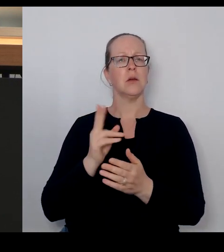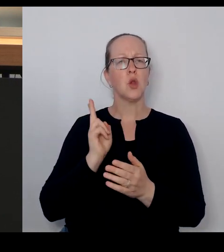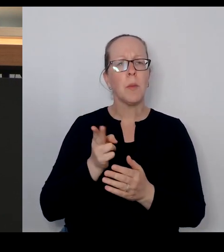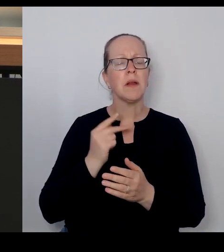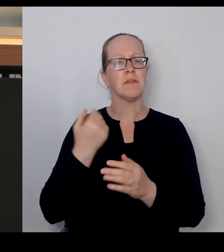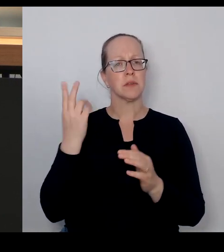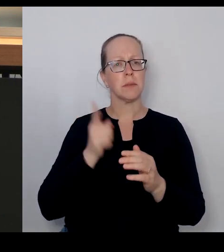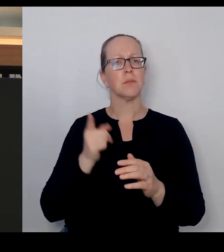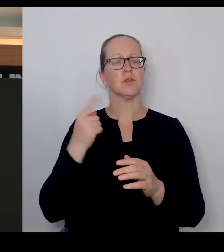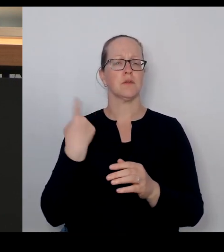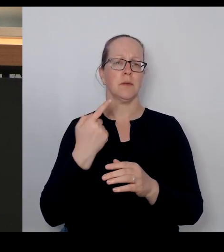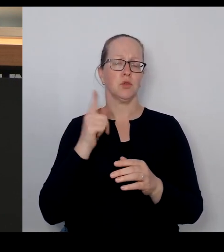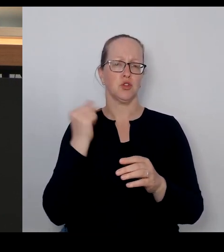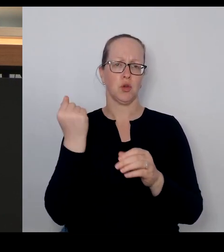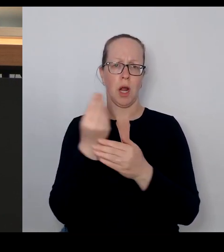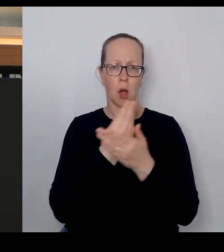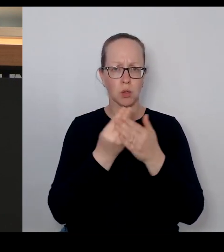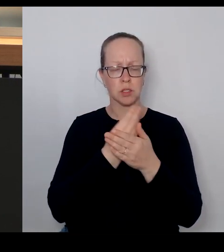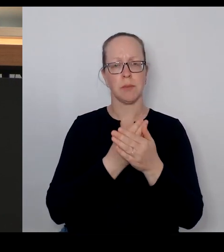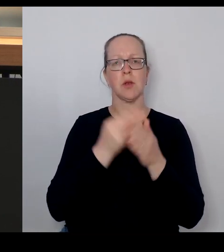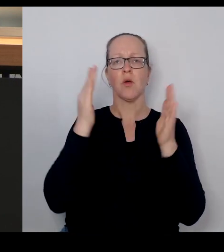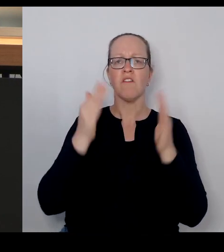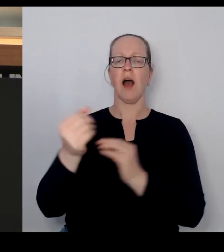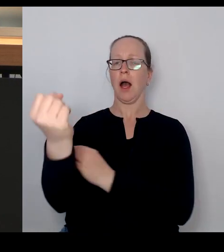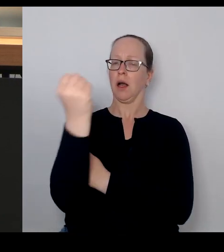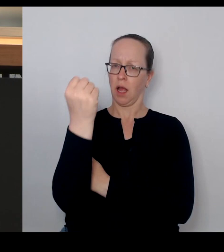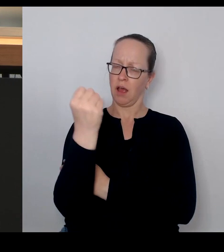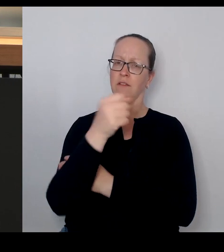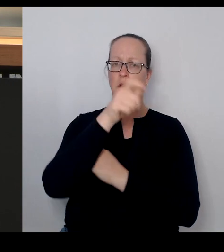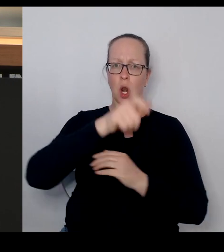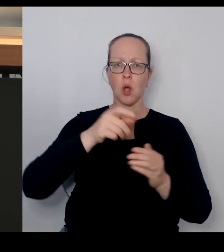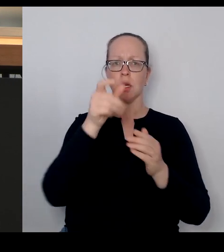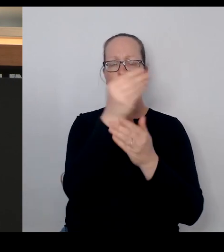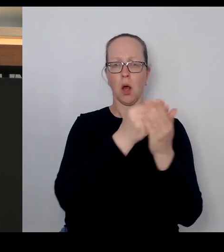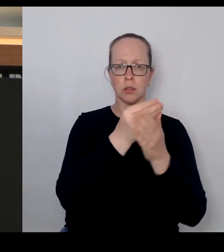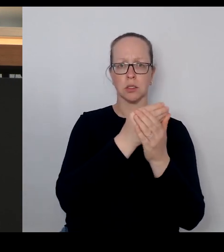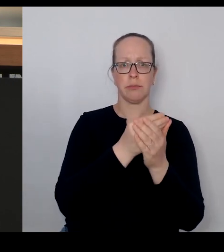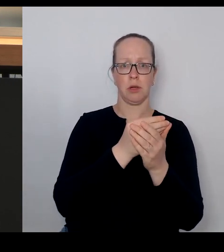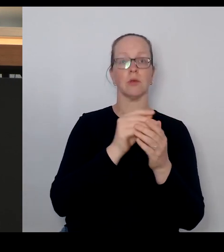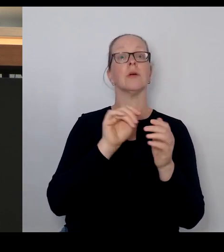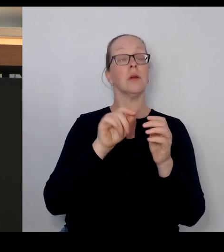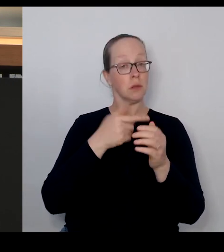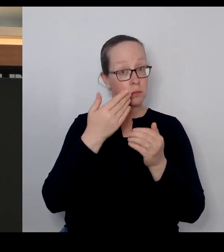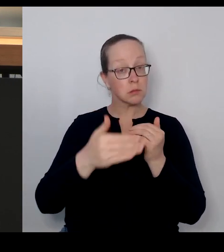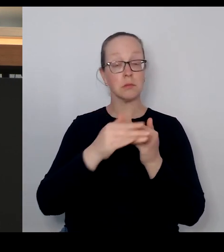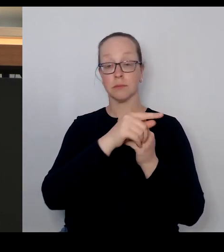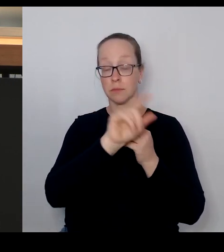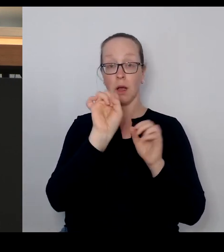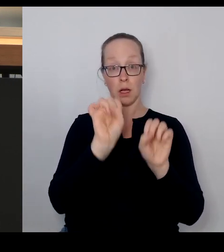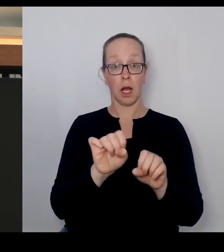die diese Schulen dann auch reinigen. Sie sagen, die Schulen sind dreckig. Ich habe mich jetzt gerade mal ganz aktuell erkundigt,